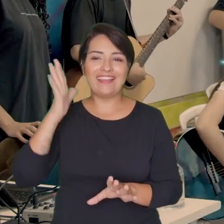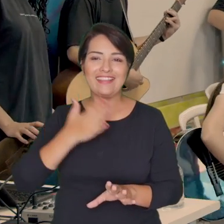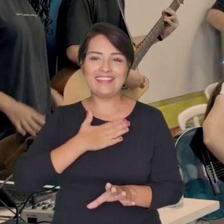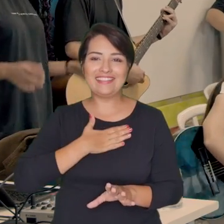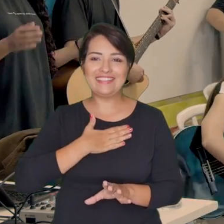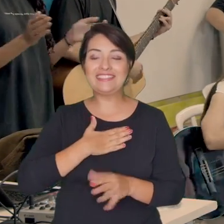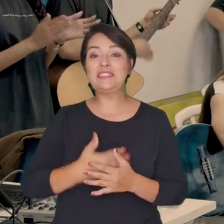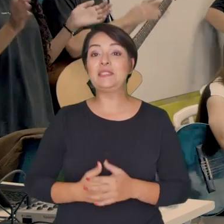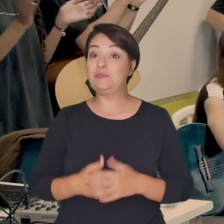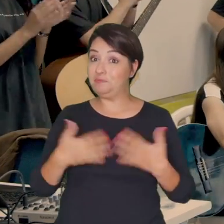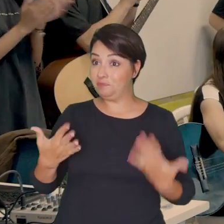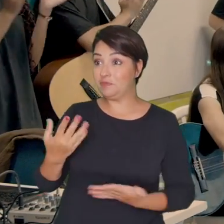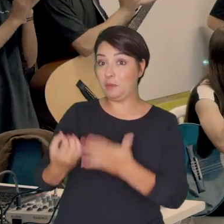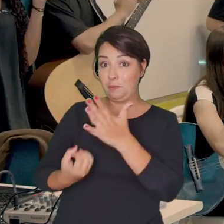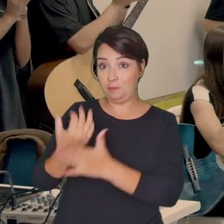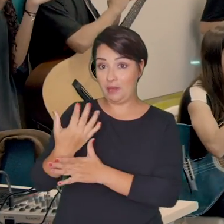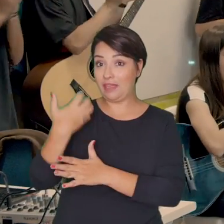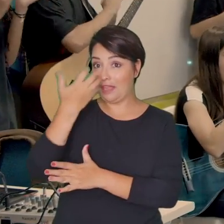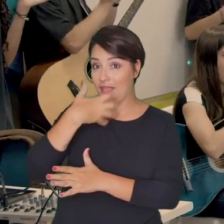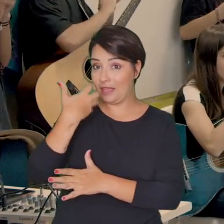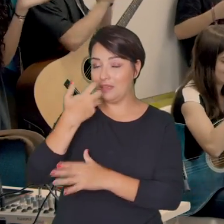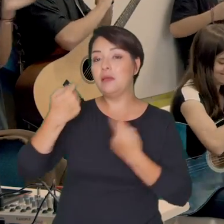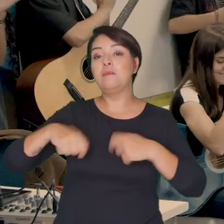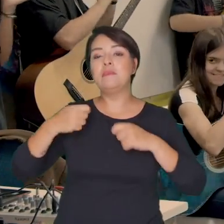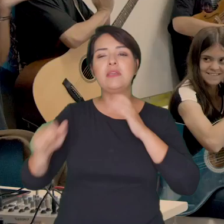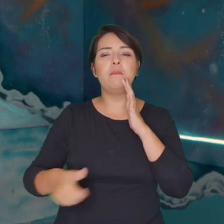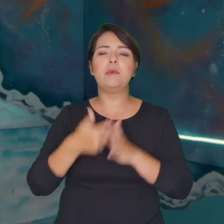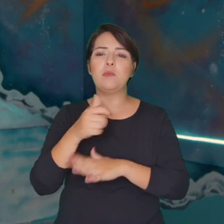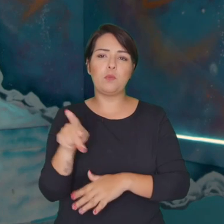Para montar um coral, é preciso que o professor primeiro também tenha